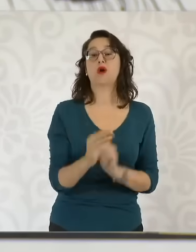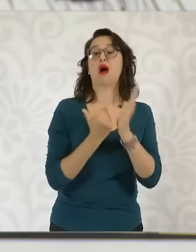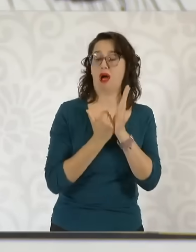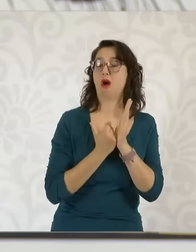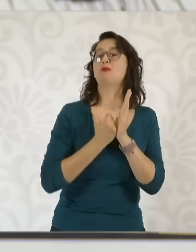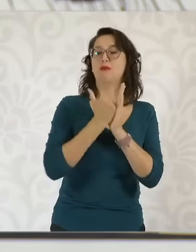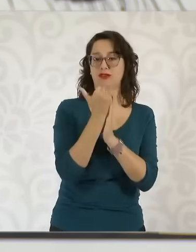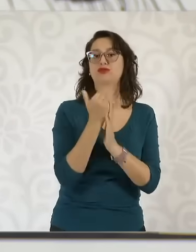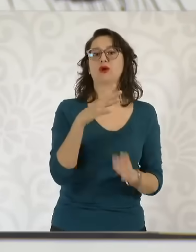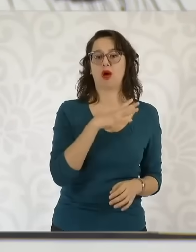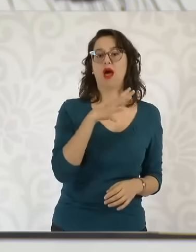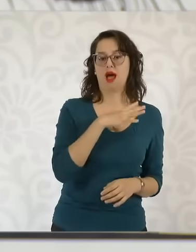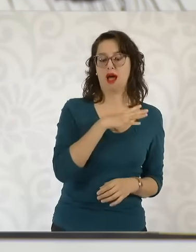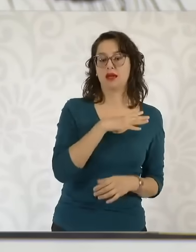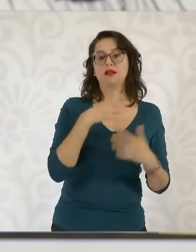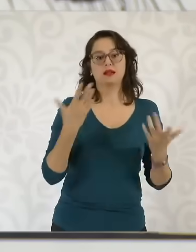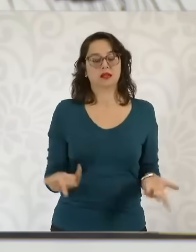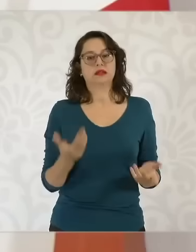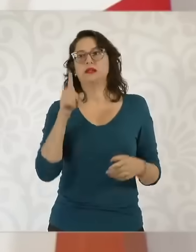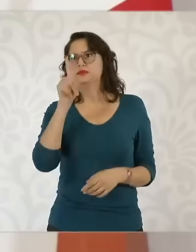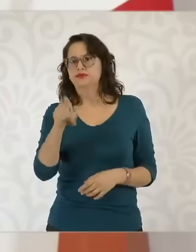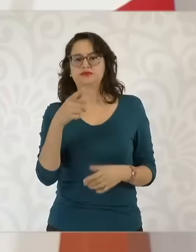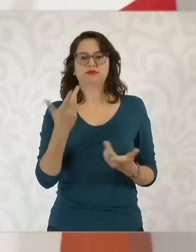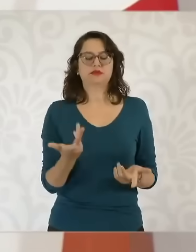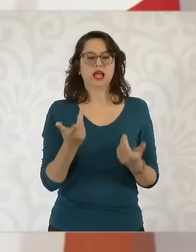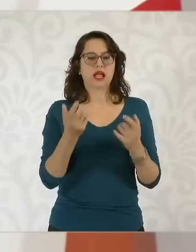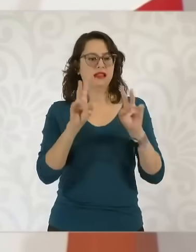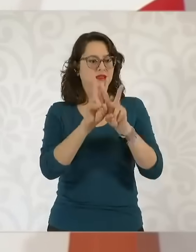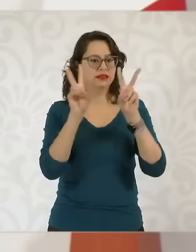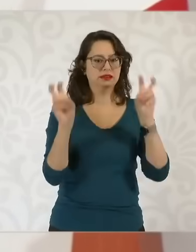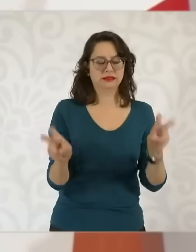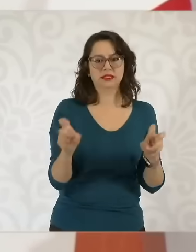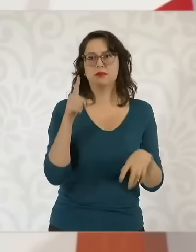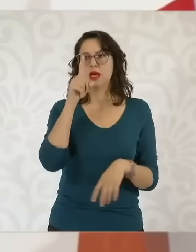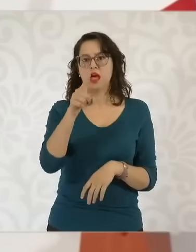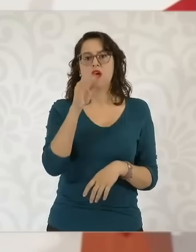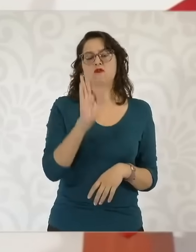incluso del Fondo Monetario Internacional de negativo a positivo, es una buena noticia.